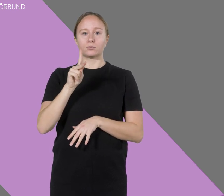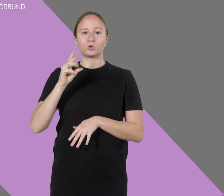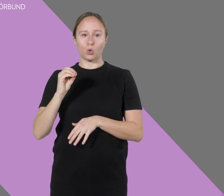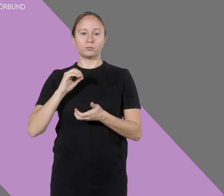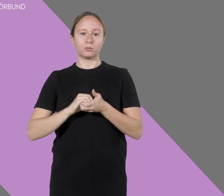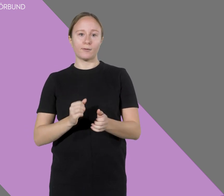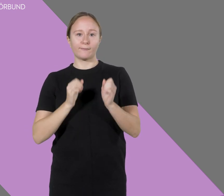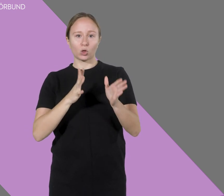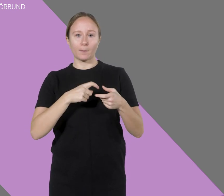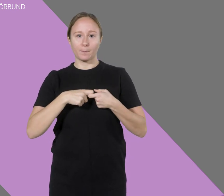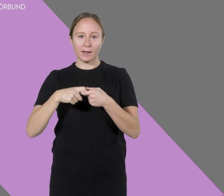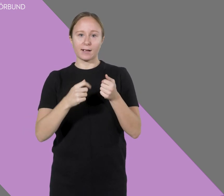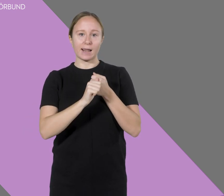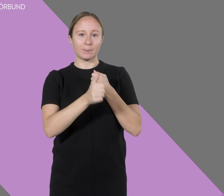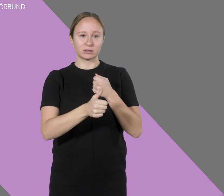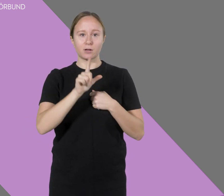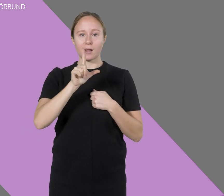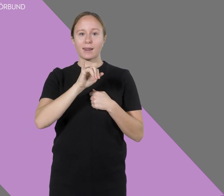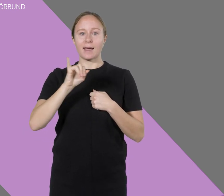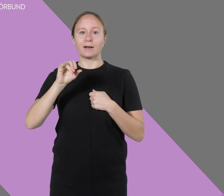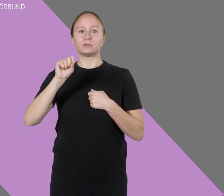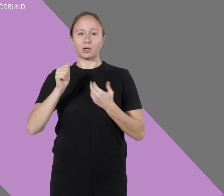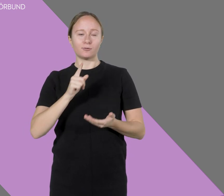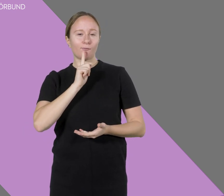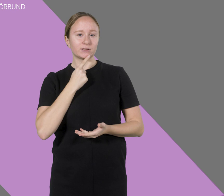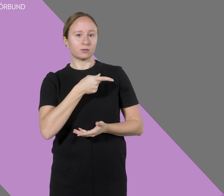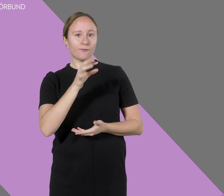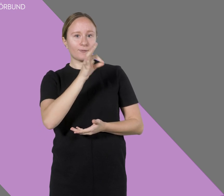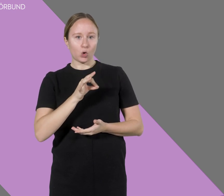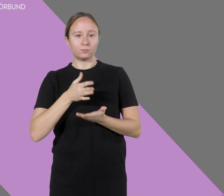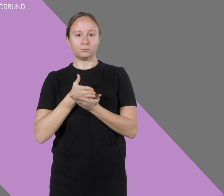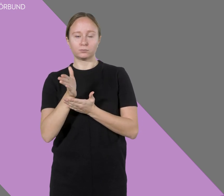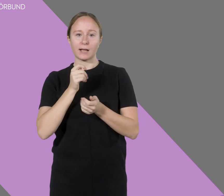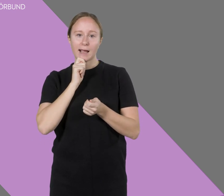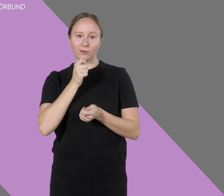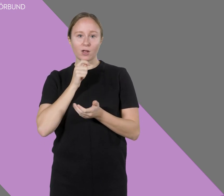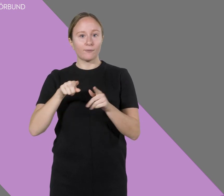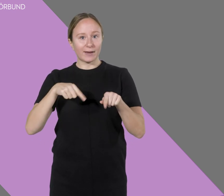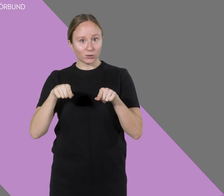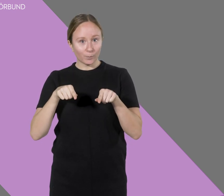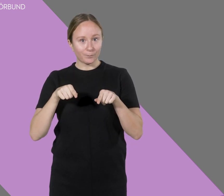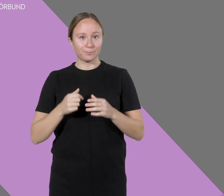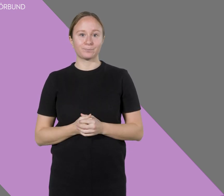specialsakkunnig vid Finlands Dövas Förbund, och Liisa Syväsalmi, - representant för Viittovat perheet rf.